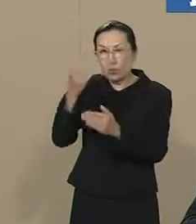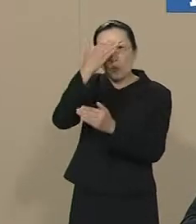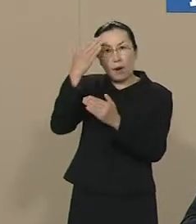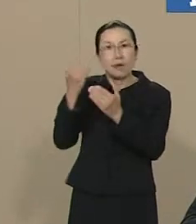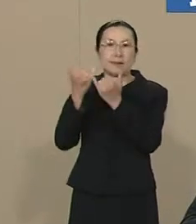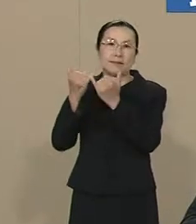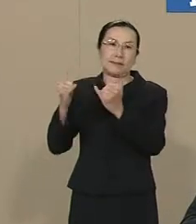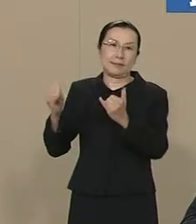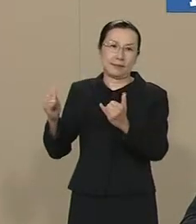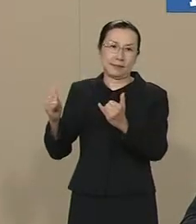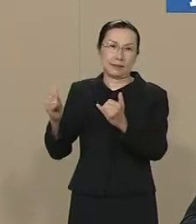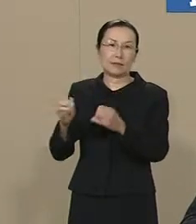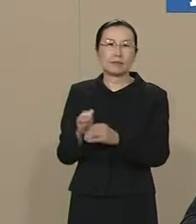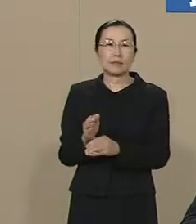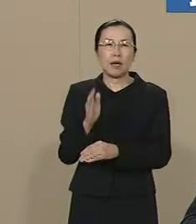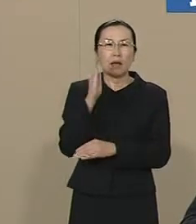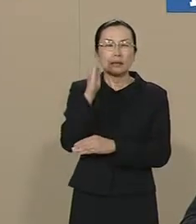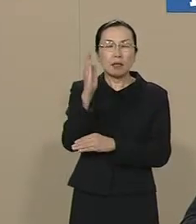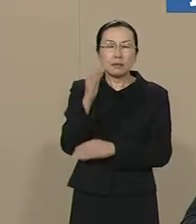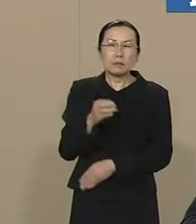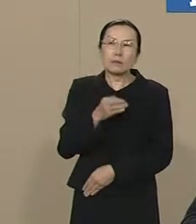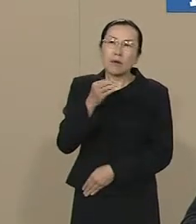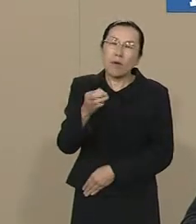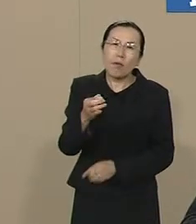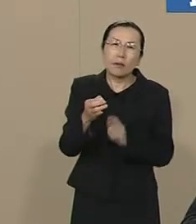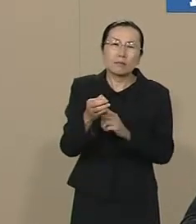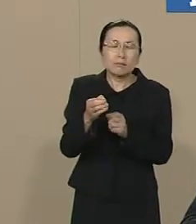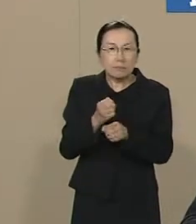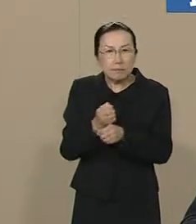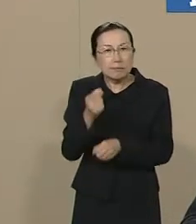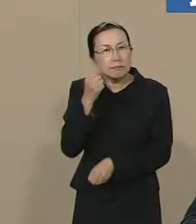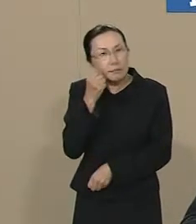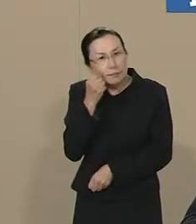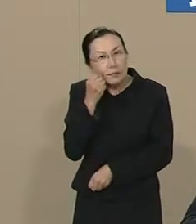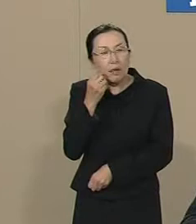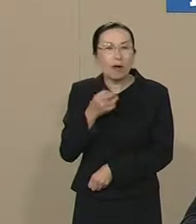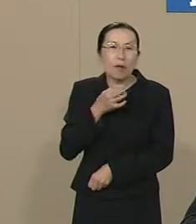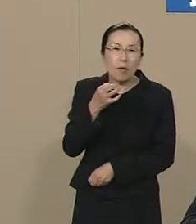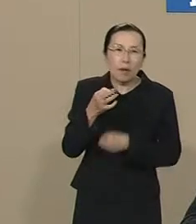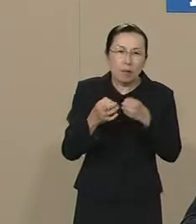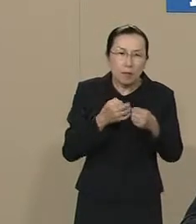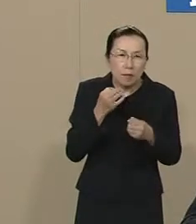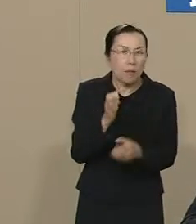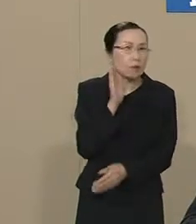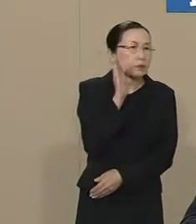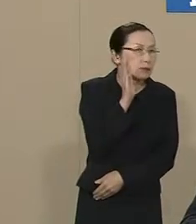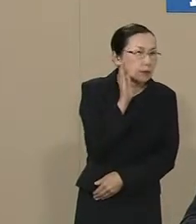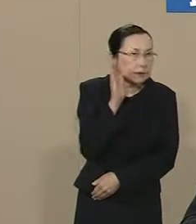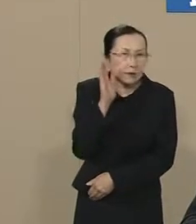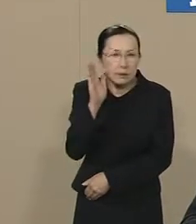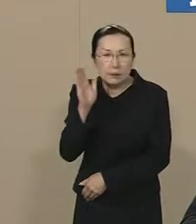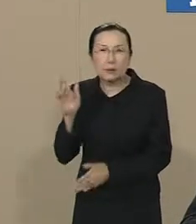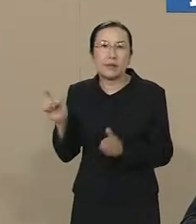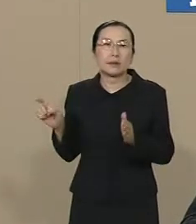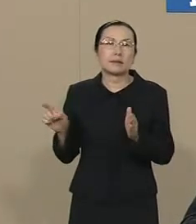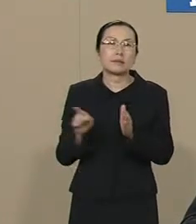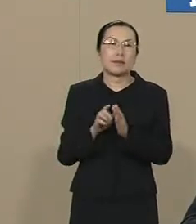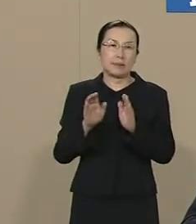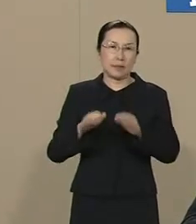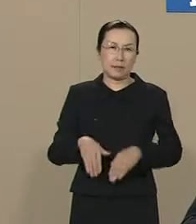政治に届いていない小さな声､ 切実な声を聴いてまいりました｡